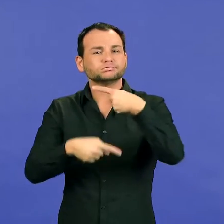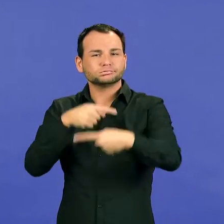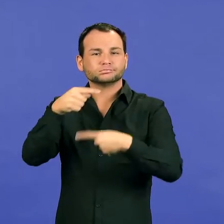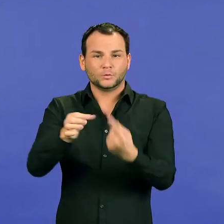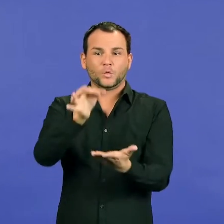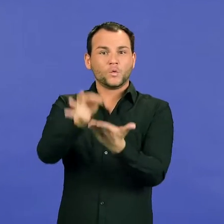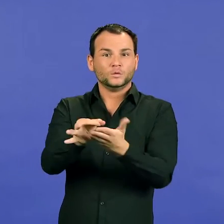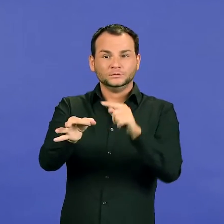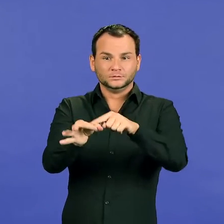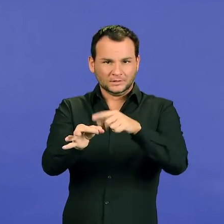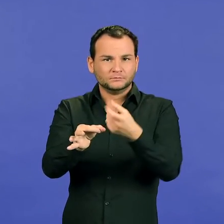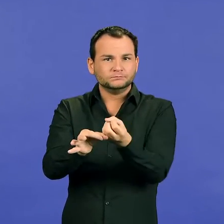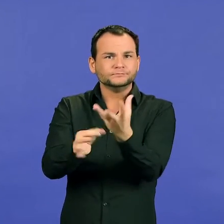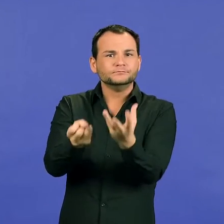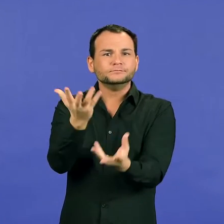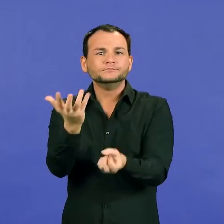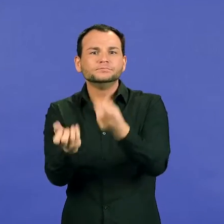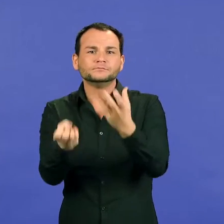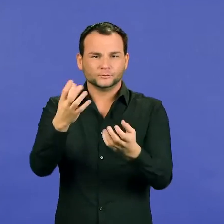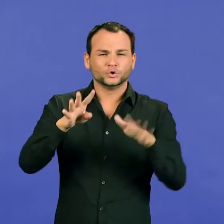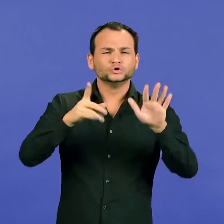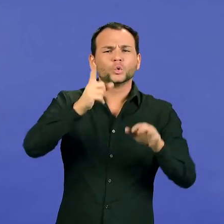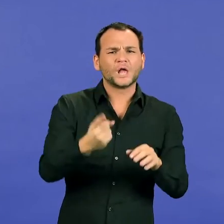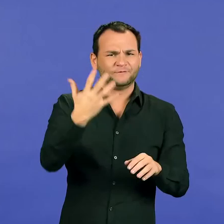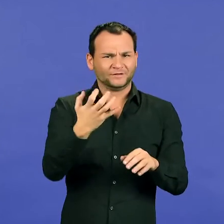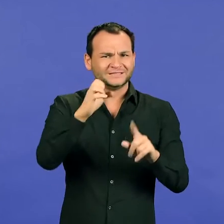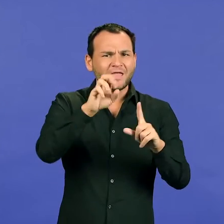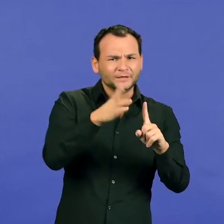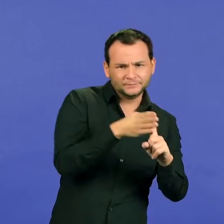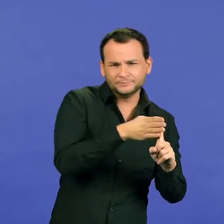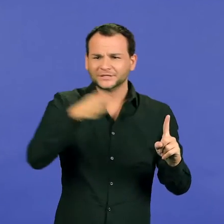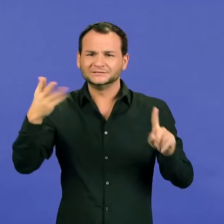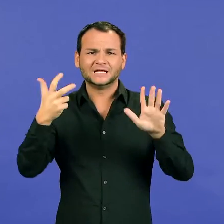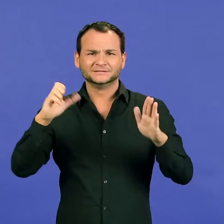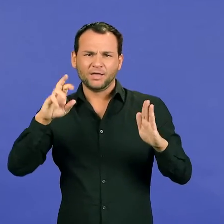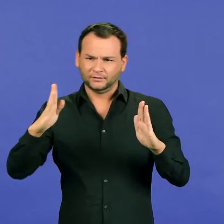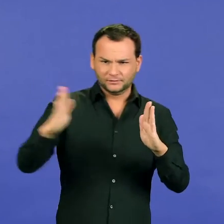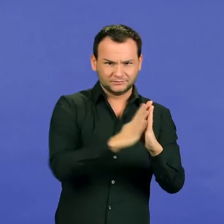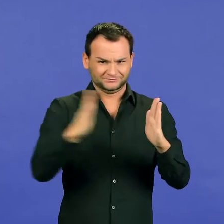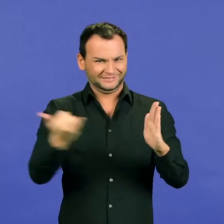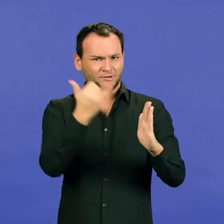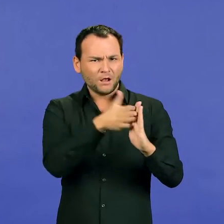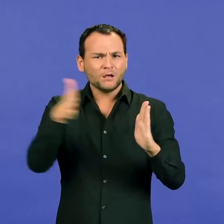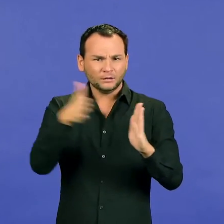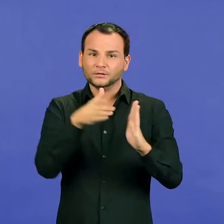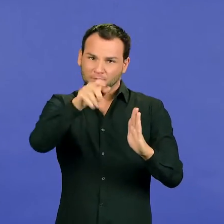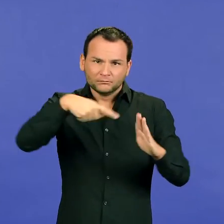Nach und nach wird so ein kleiner Ort wachsen, in dem Sie in die Zeit von den